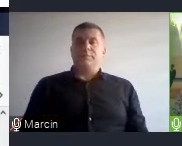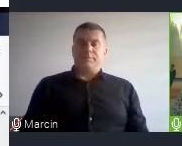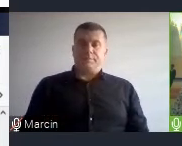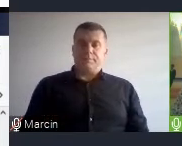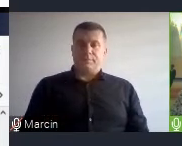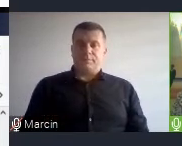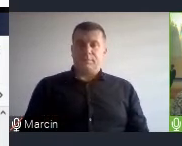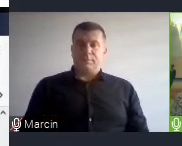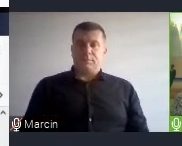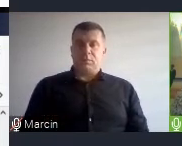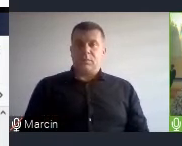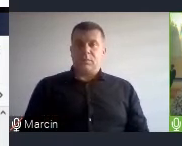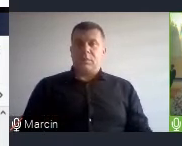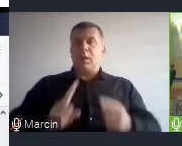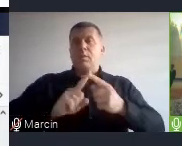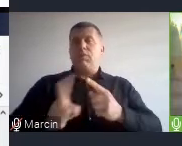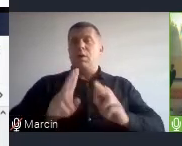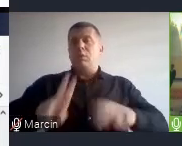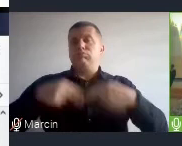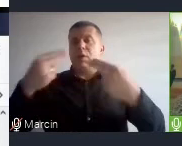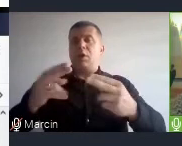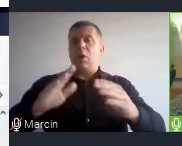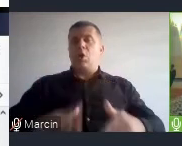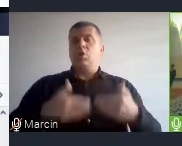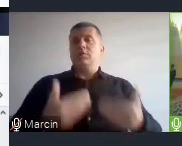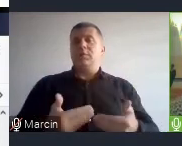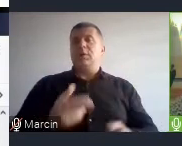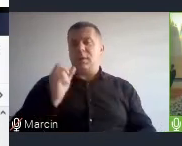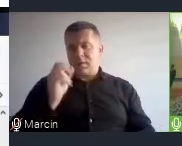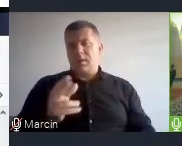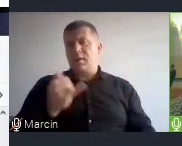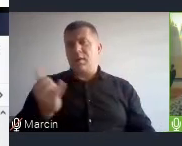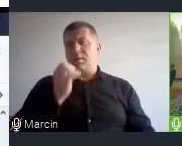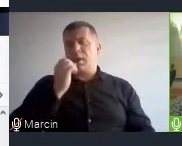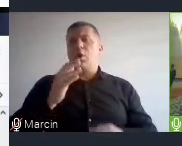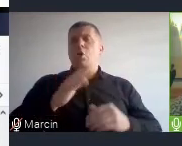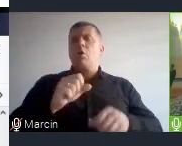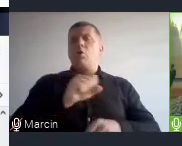Czyli po przekazaniu oświadczenia, jak najbardziej, również w robotach budowlanych.